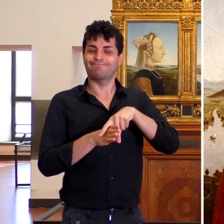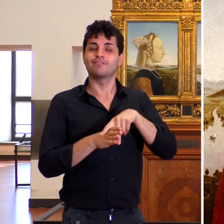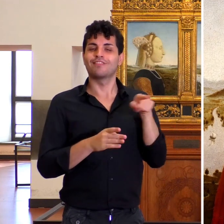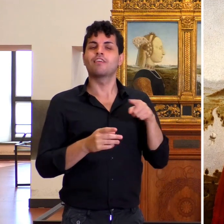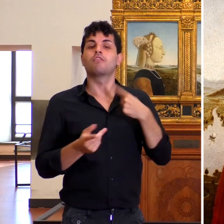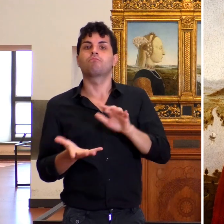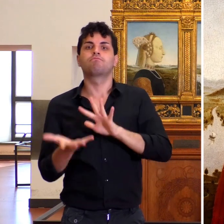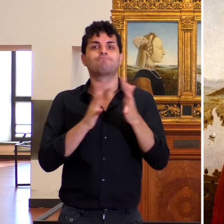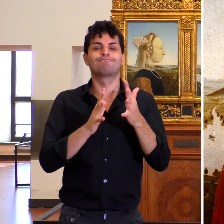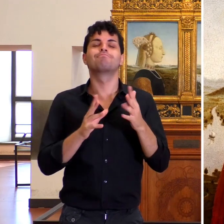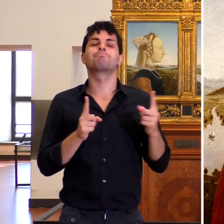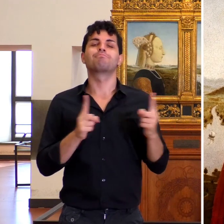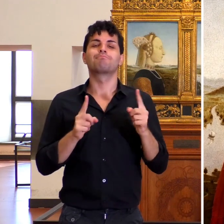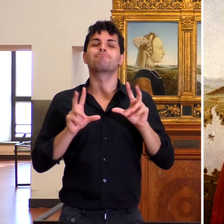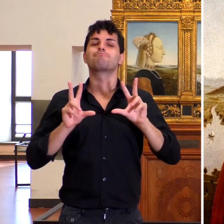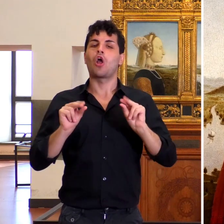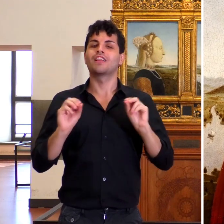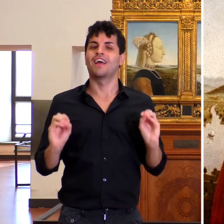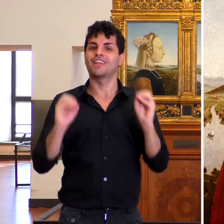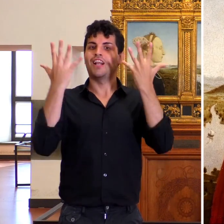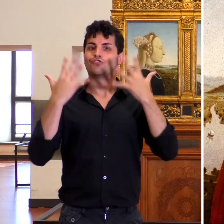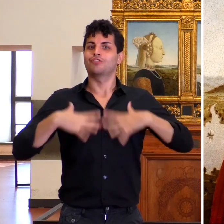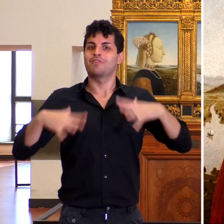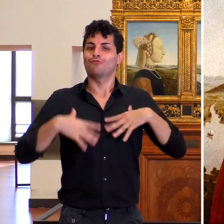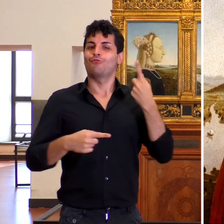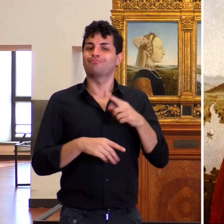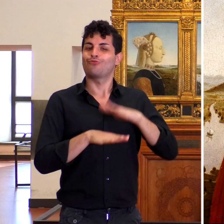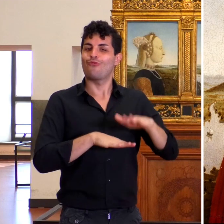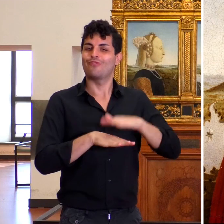Con questo si mostra anche la moda rinascimentale.